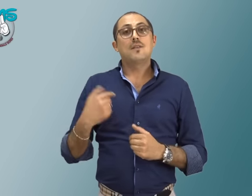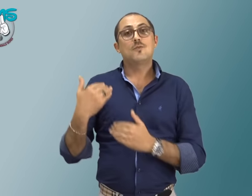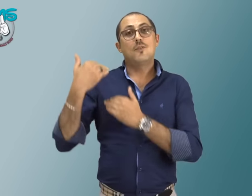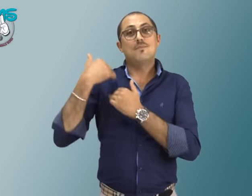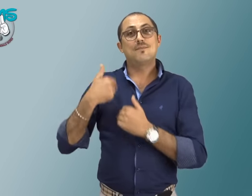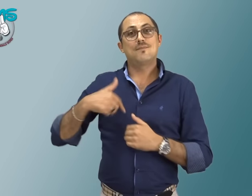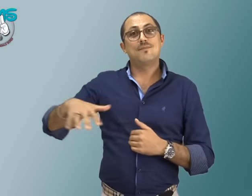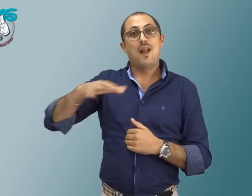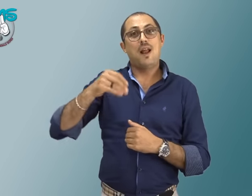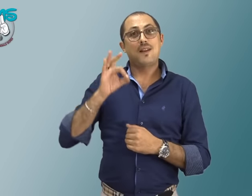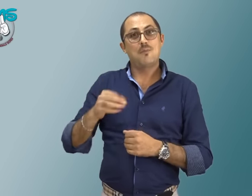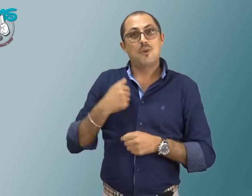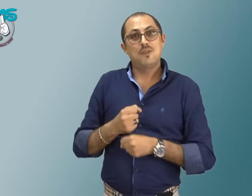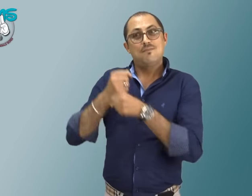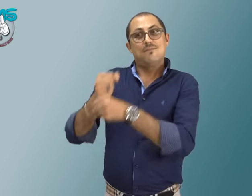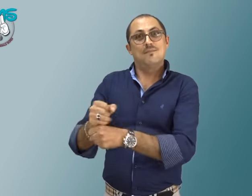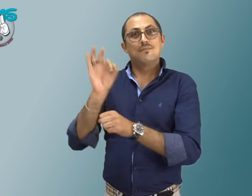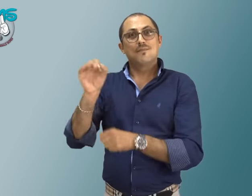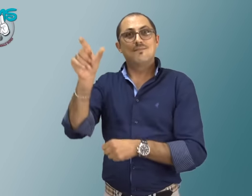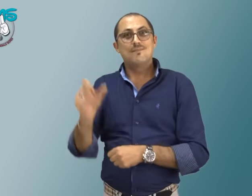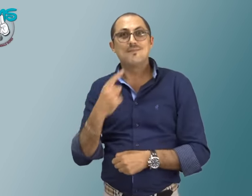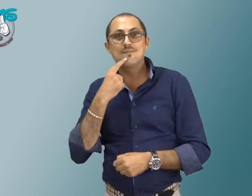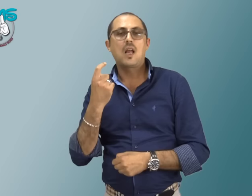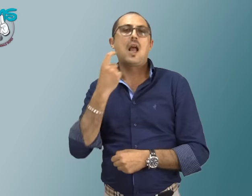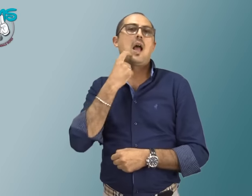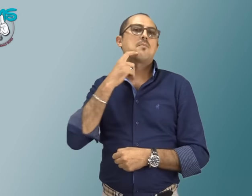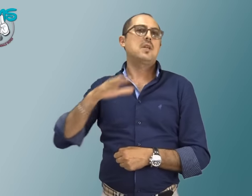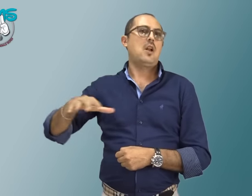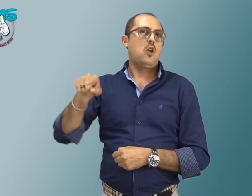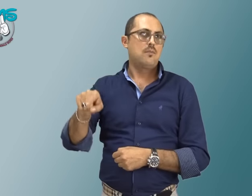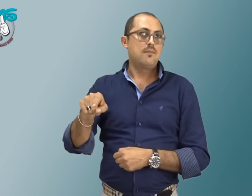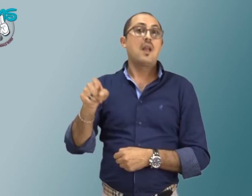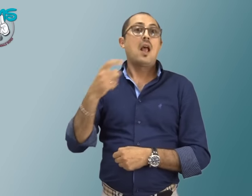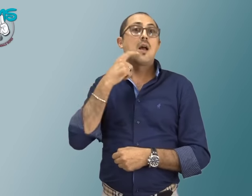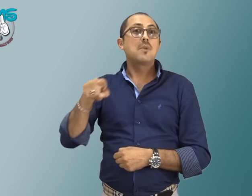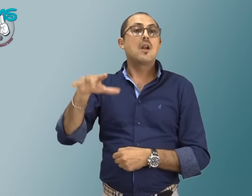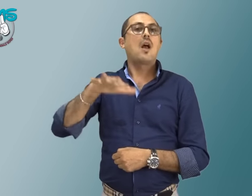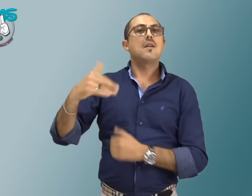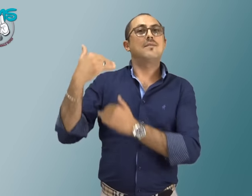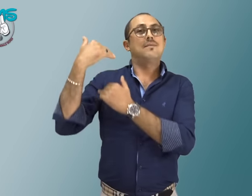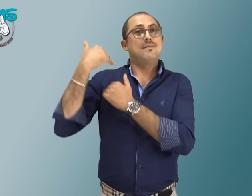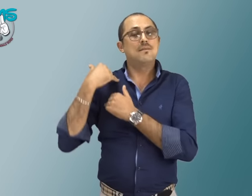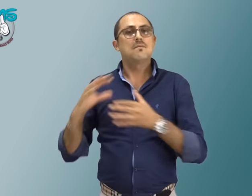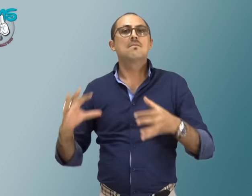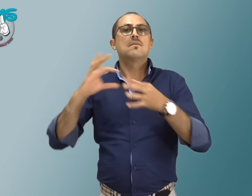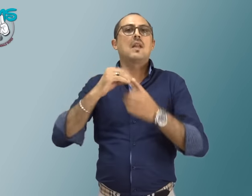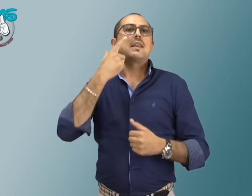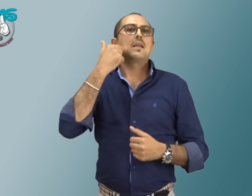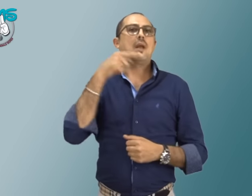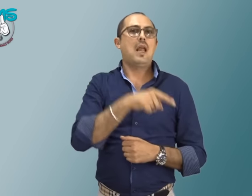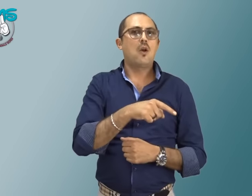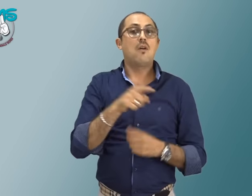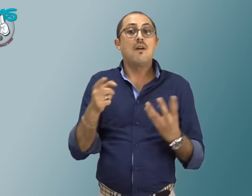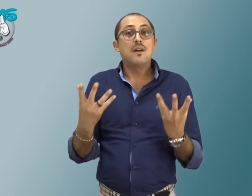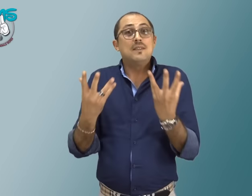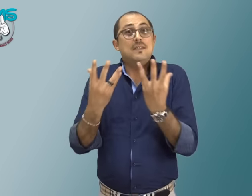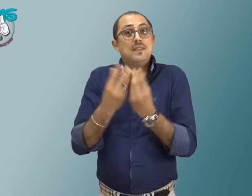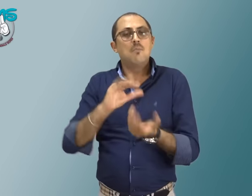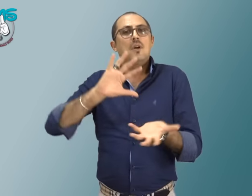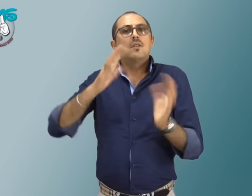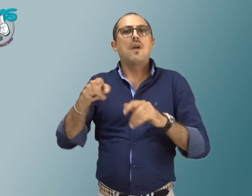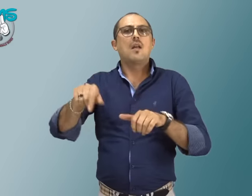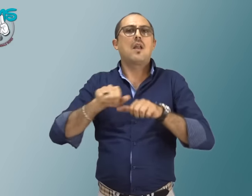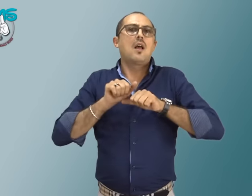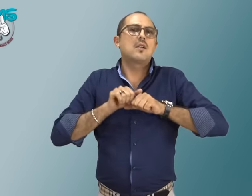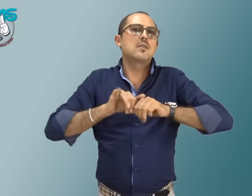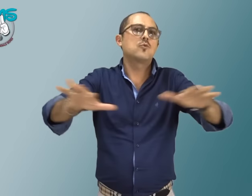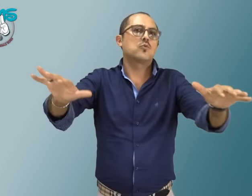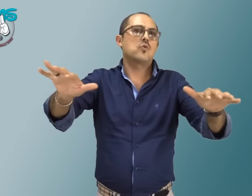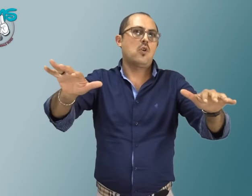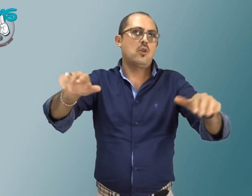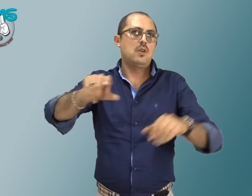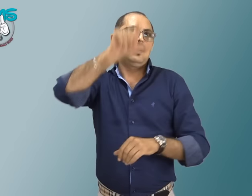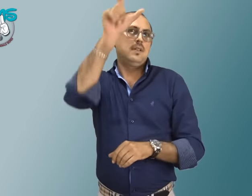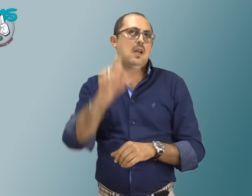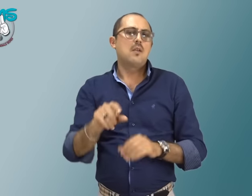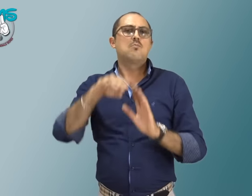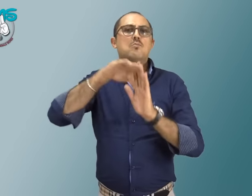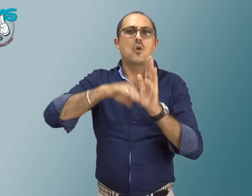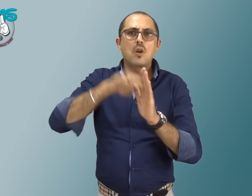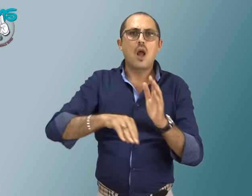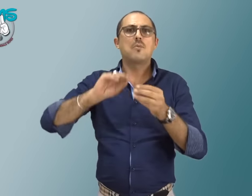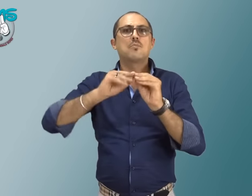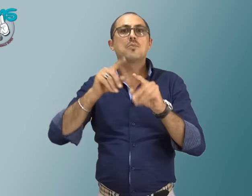Ho affidato l'organizzazione a Camillo Galluccio, responsabile di quell'area con Serafino Timeo, insieme diffonderanno a tutti gli italiani i programmi